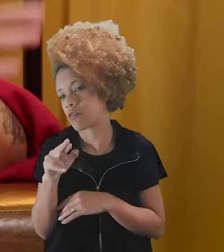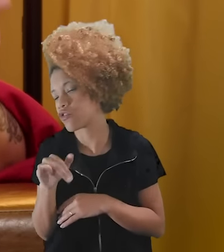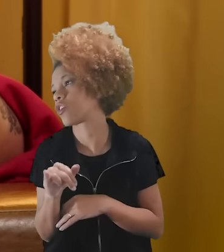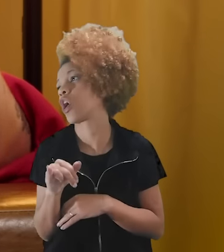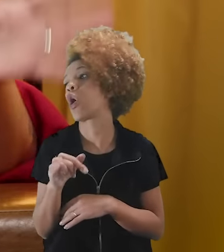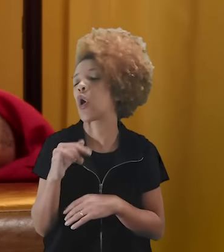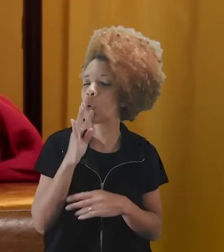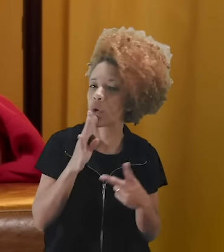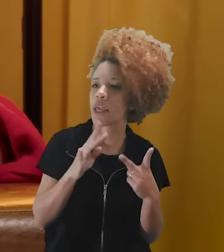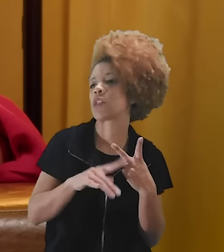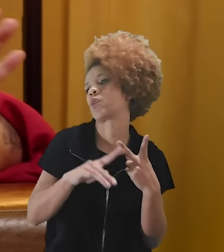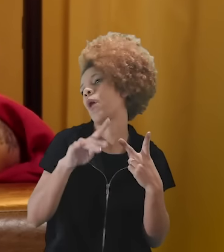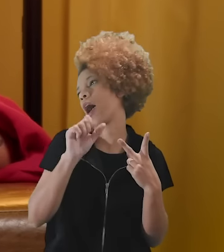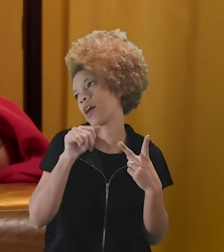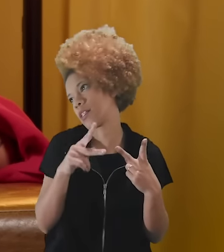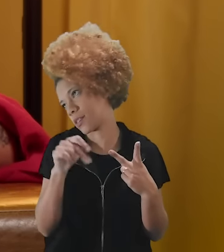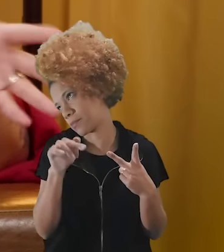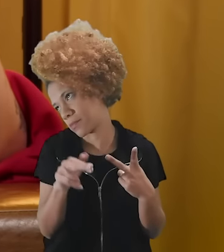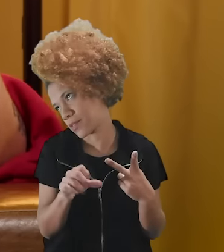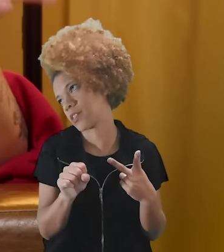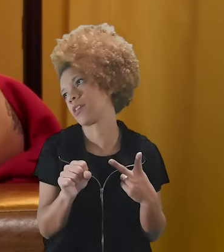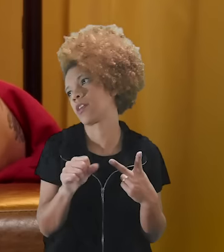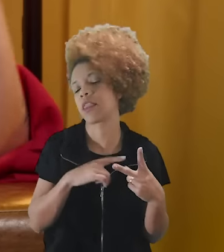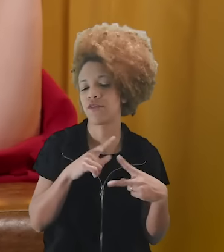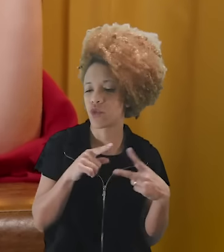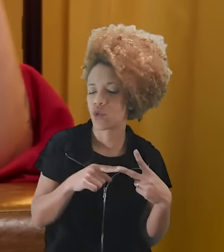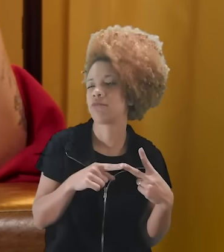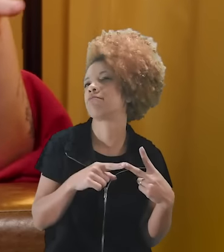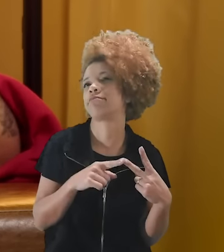valor a gente conhece o aspas não tem como então falei os dois os dois mestes Cristiano Ronaldo